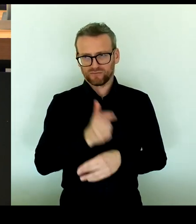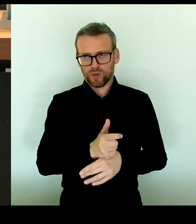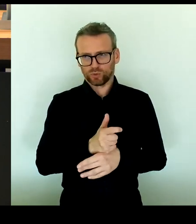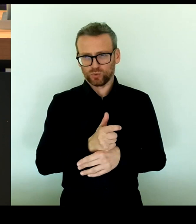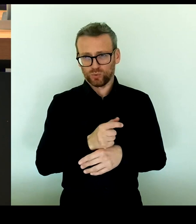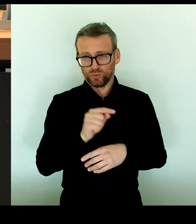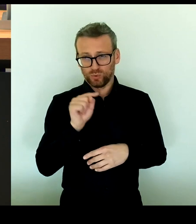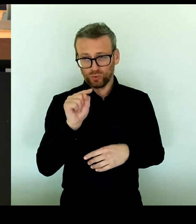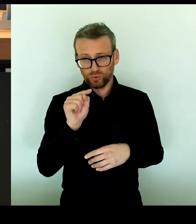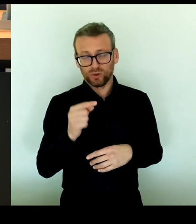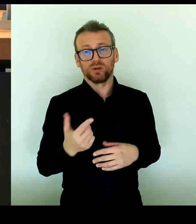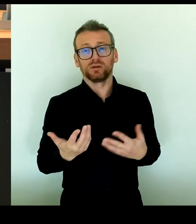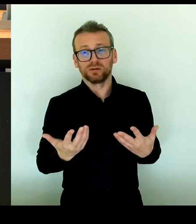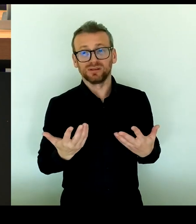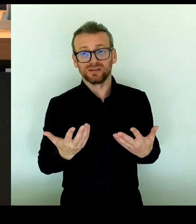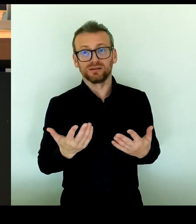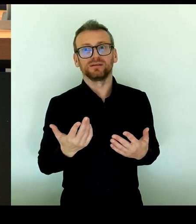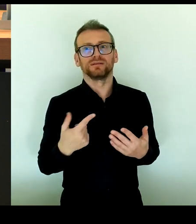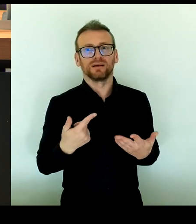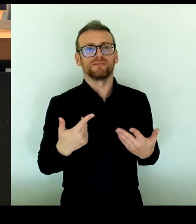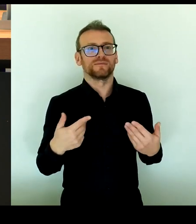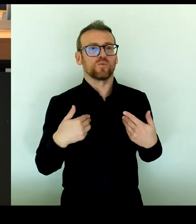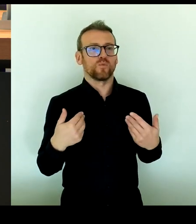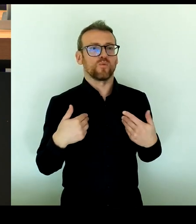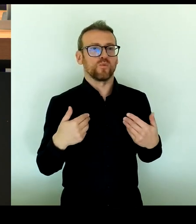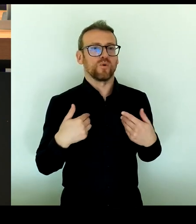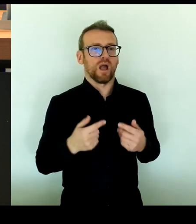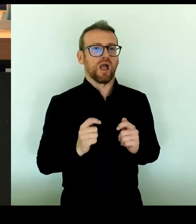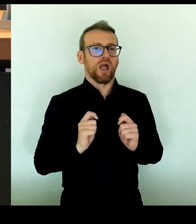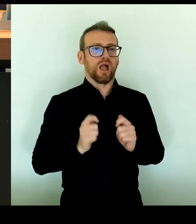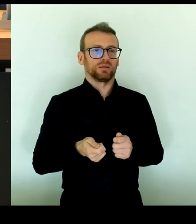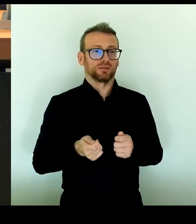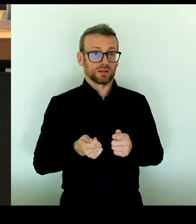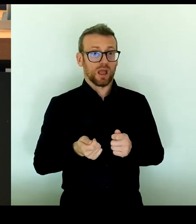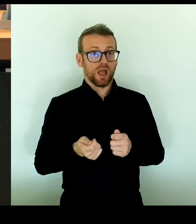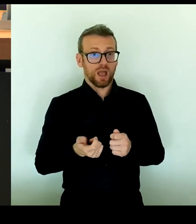Erschließung und für die Anbietung. Ich kann diesen Antrag daher auch überhaupt gar nicht nachvollziehen. (Beifall)